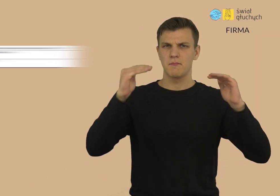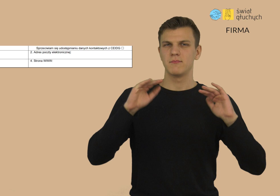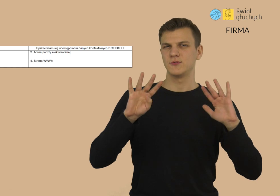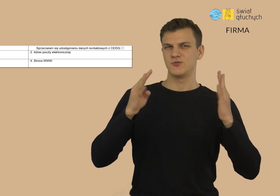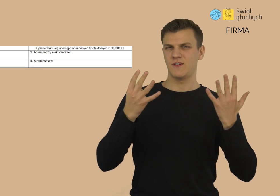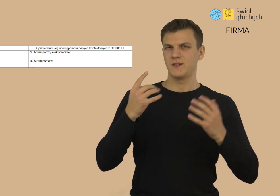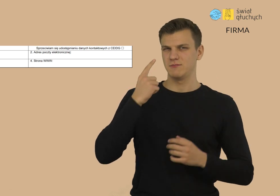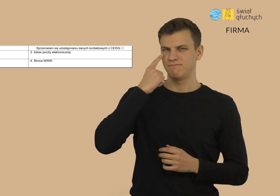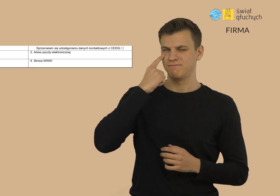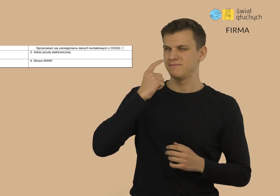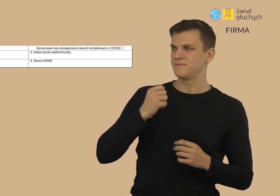I dziewiąty punkt.